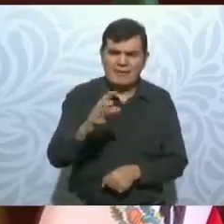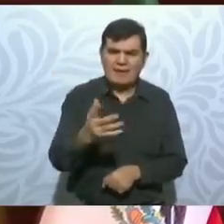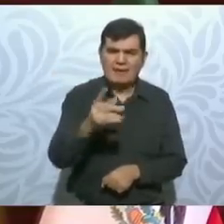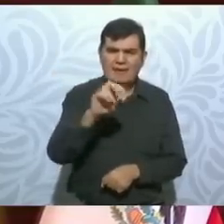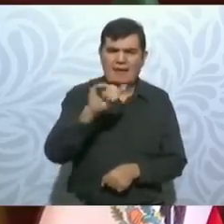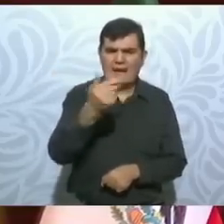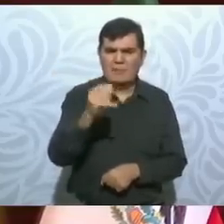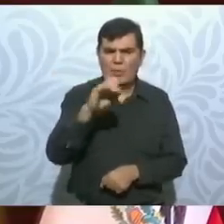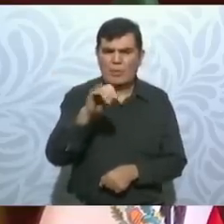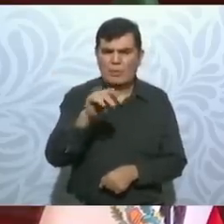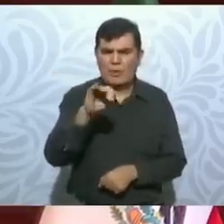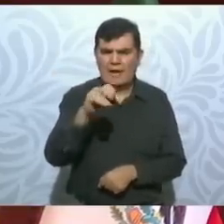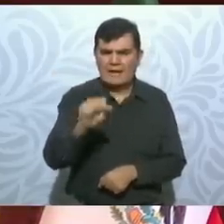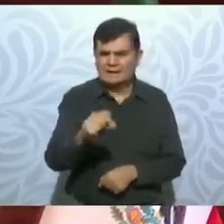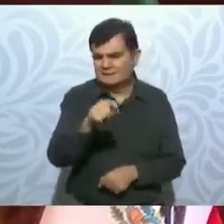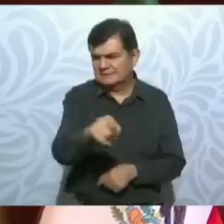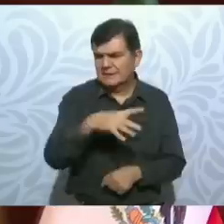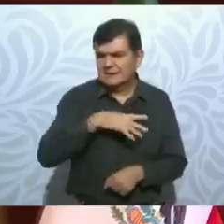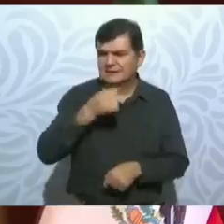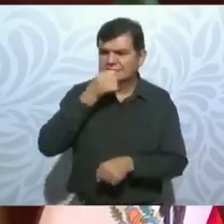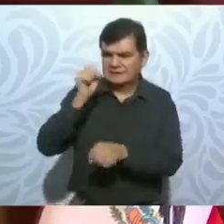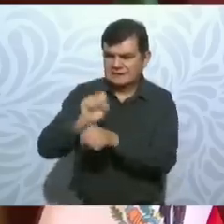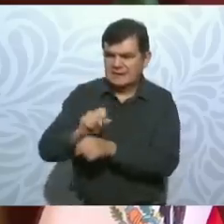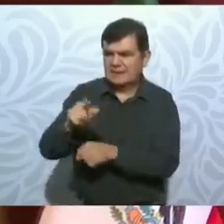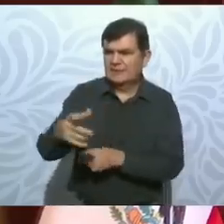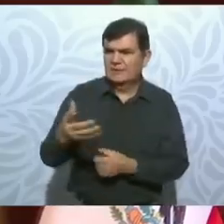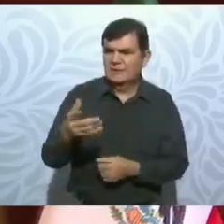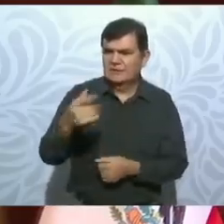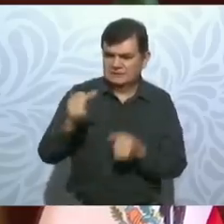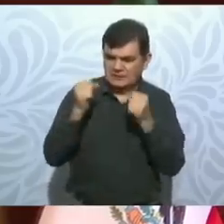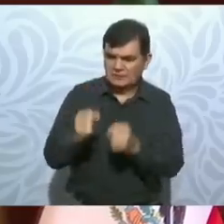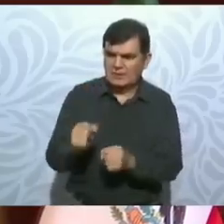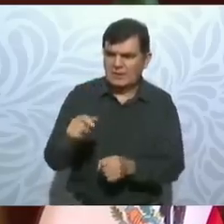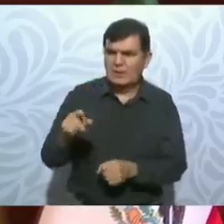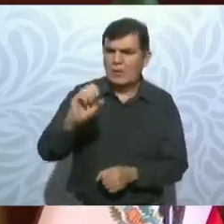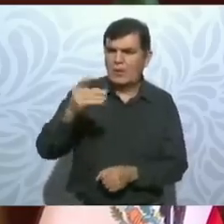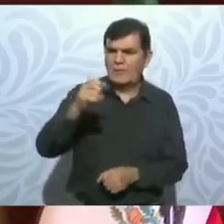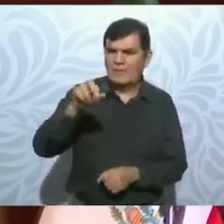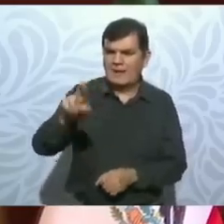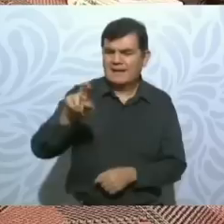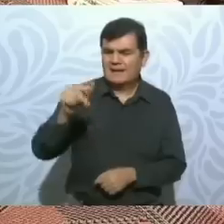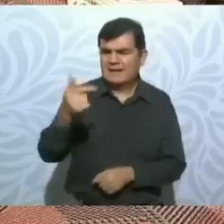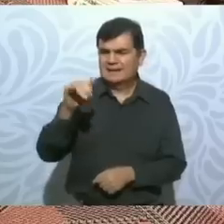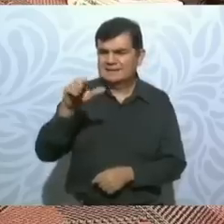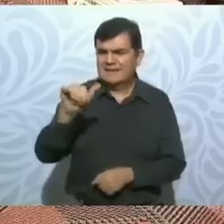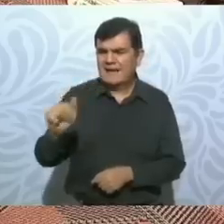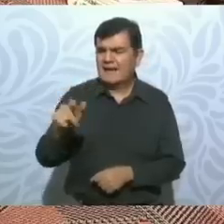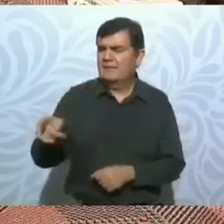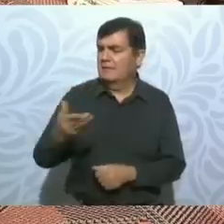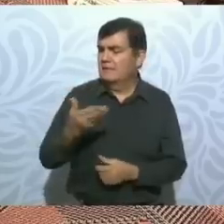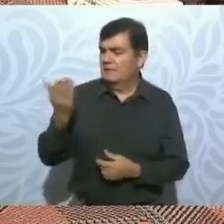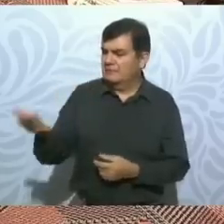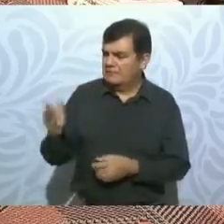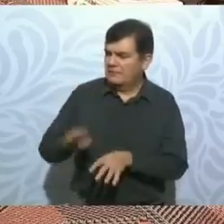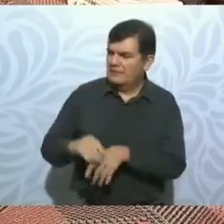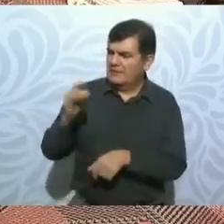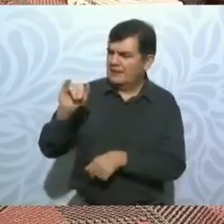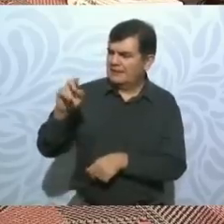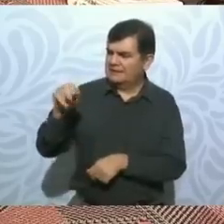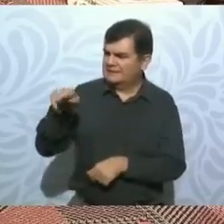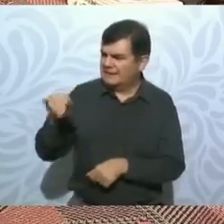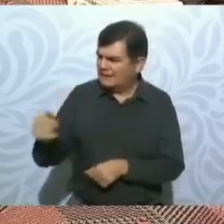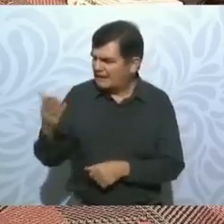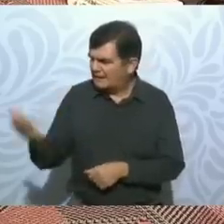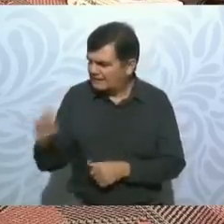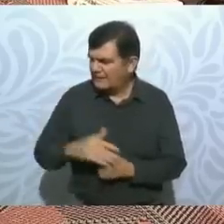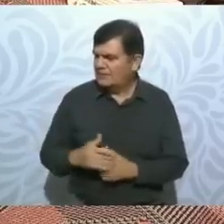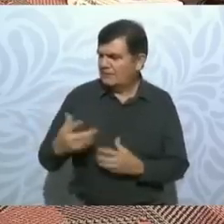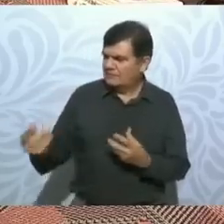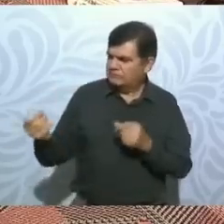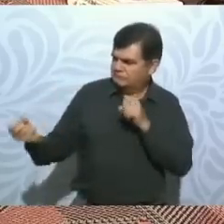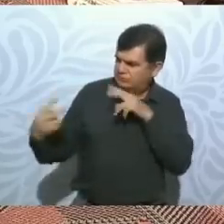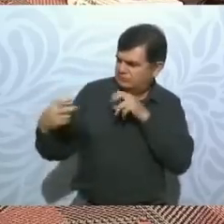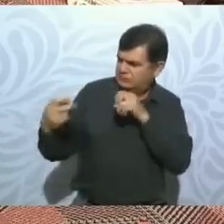Morales al secretario de seguridad Omar García harfuch a Ernestina que nos vemos todos los días